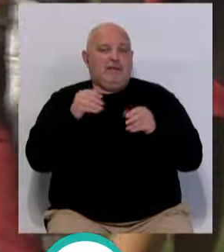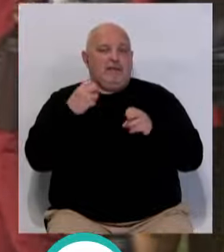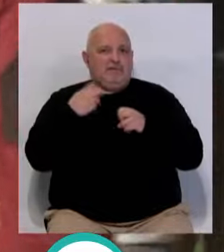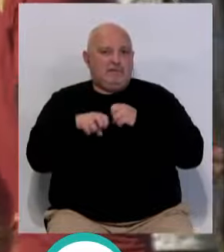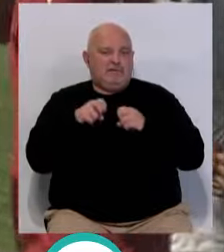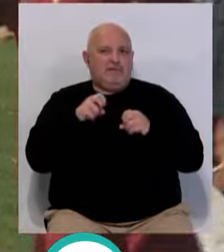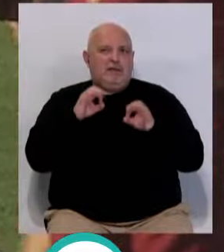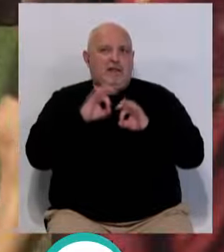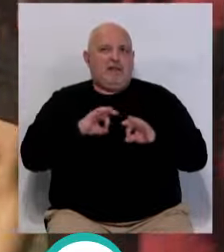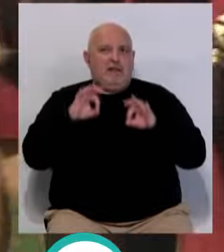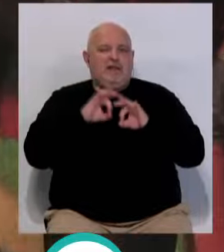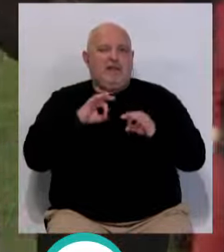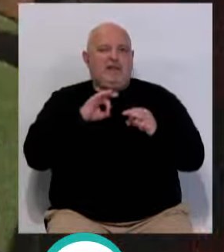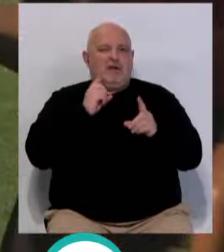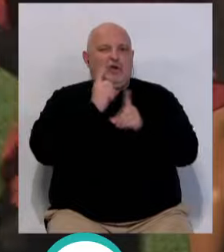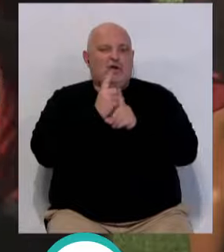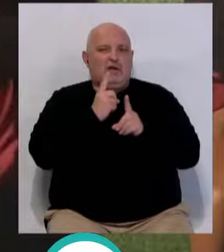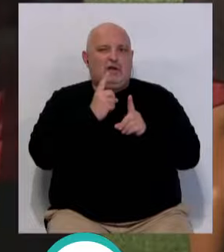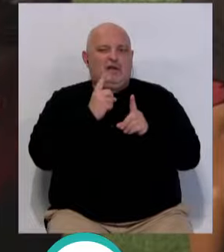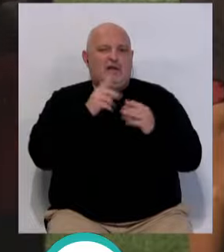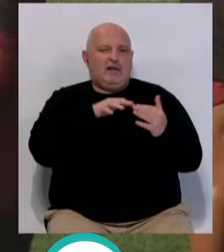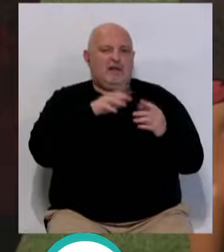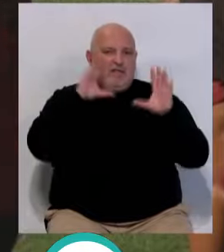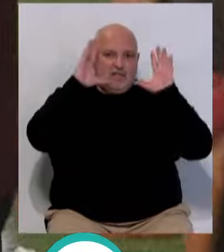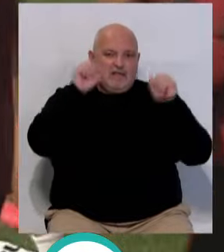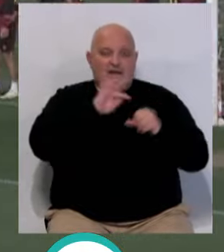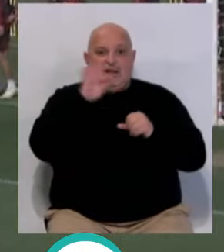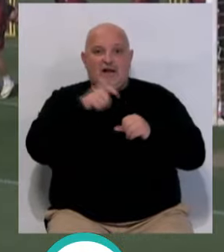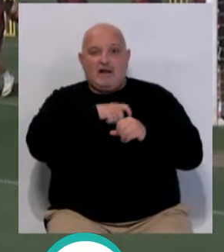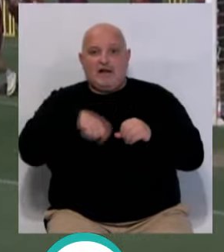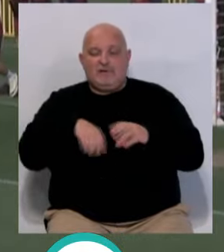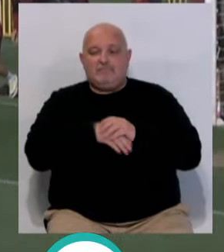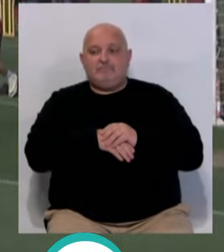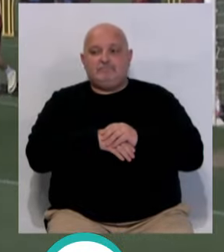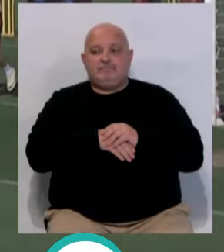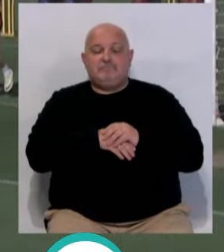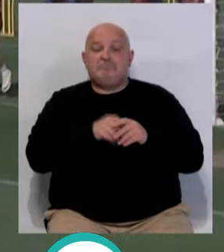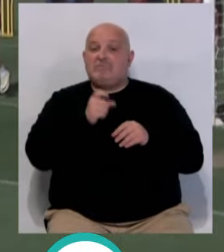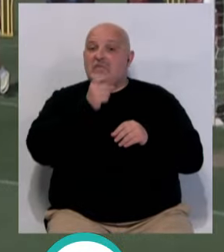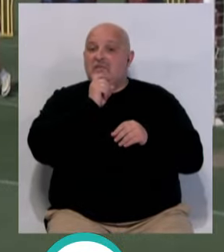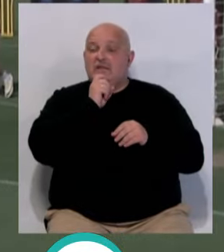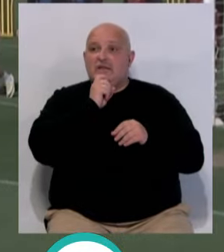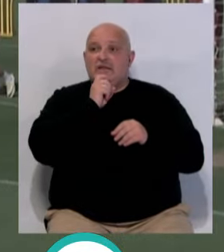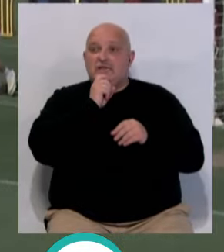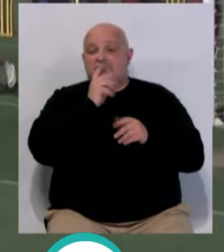estar ausente en los partidos frente al Celta y el Rayo se hace difícil que que pueda tener sus